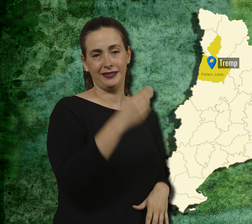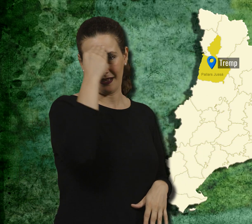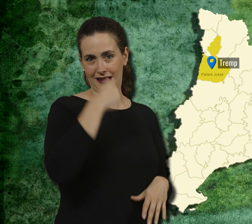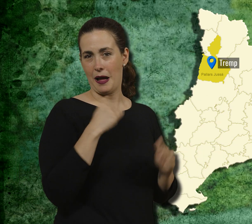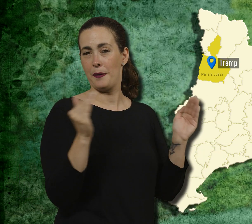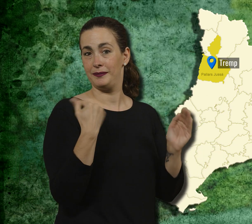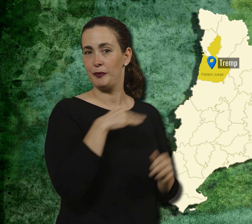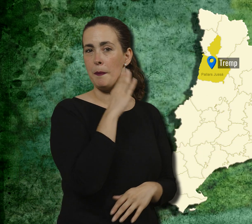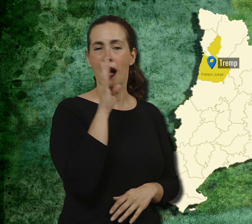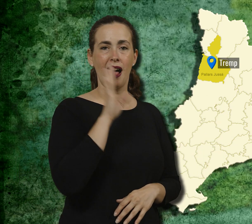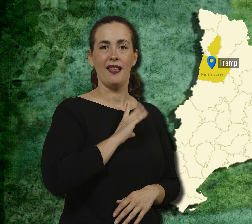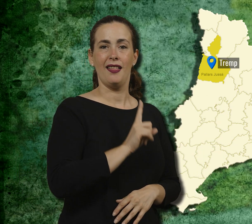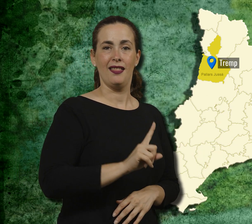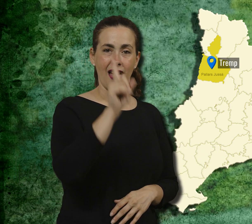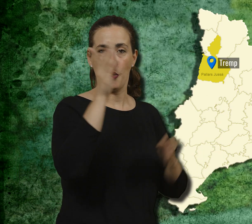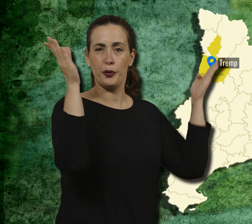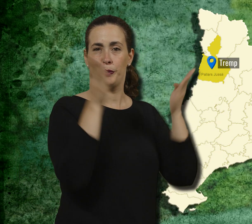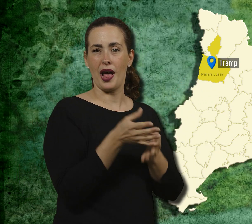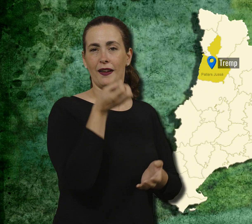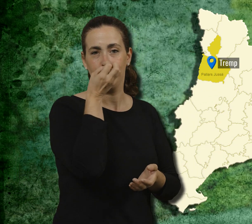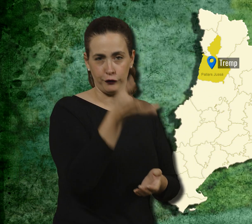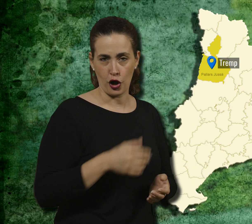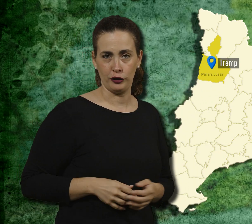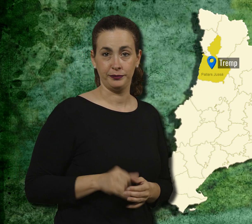Visitar la basílica de la Mare de Déu de Valldeflors.